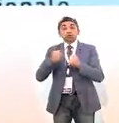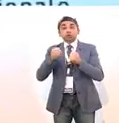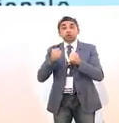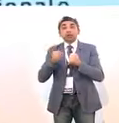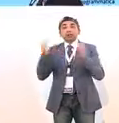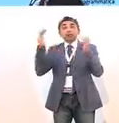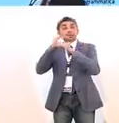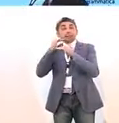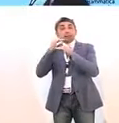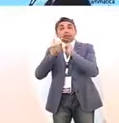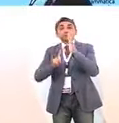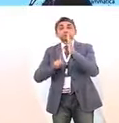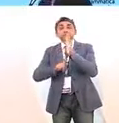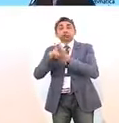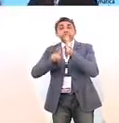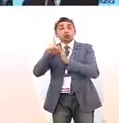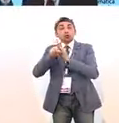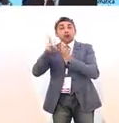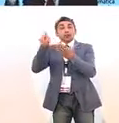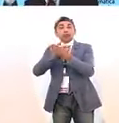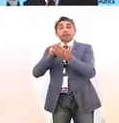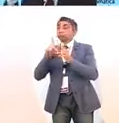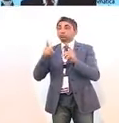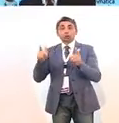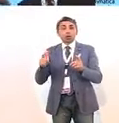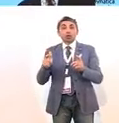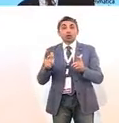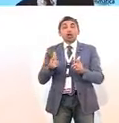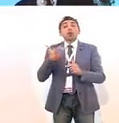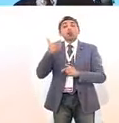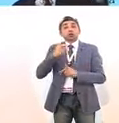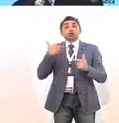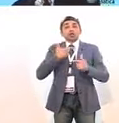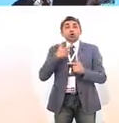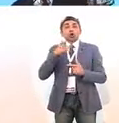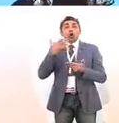il vincitore la sera stessa. Perché c’è soltanto il ballottaggio col sistema monocamerale